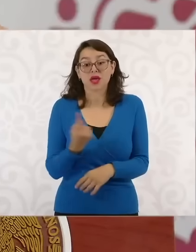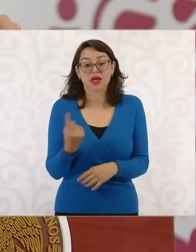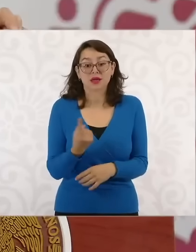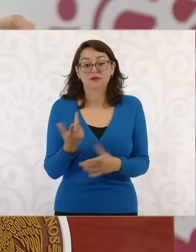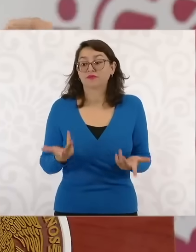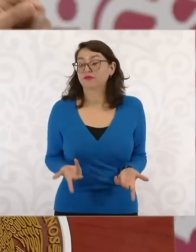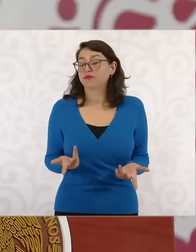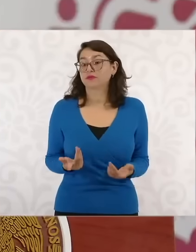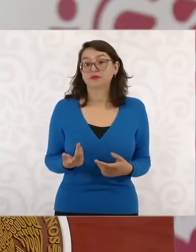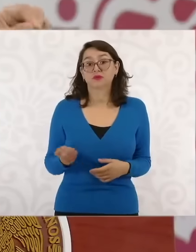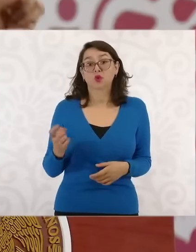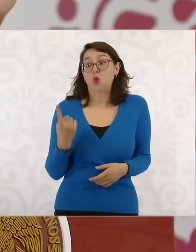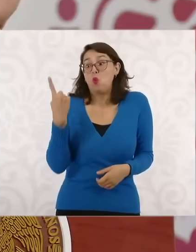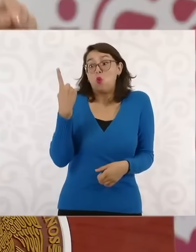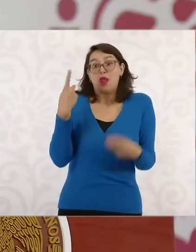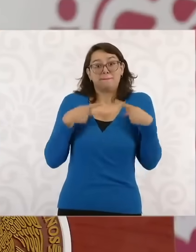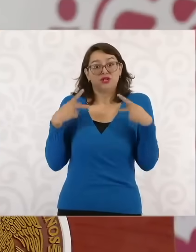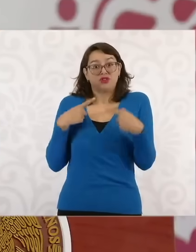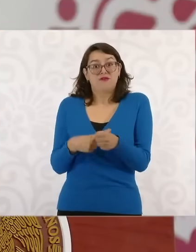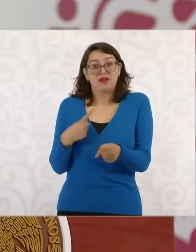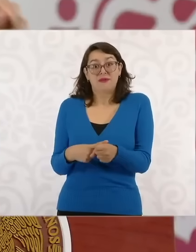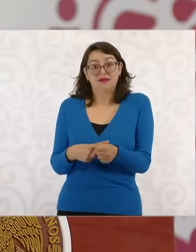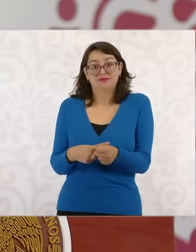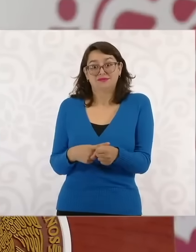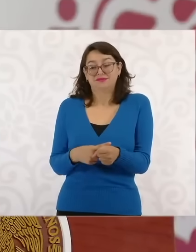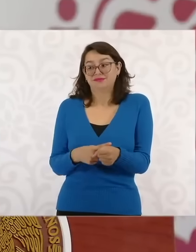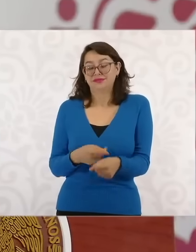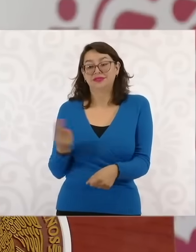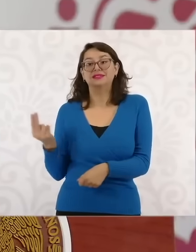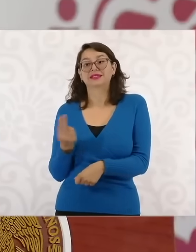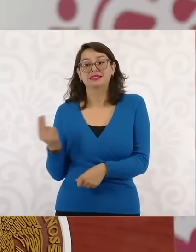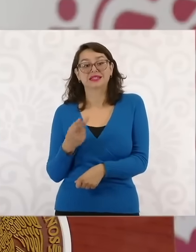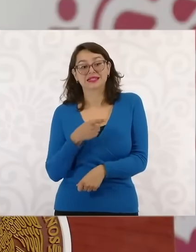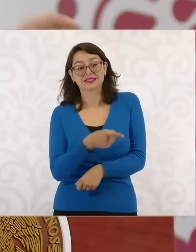muchos, que requieren uno de esos medicamentos, sobre todo en los casos oncológicos, pues es más